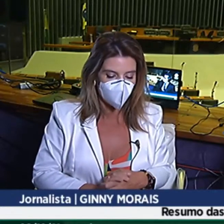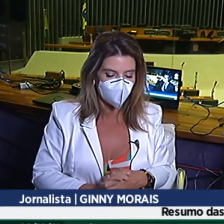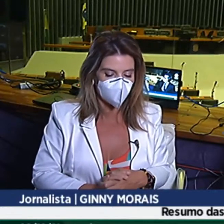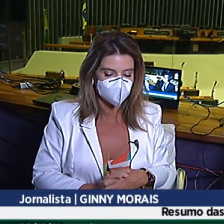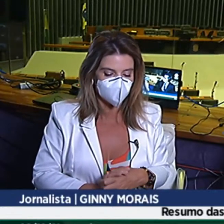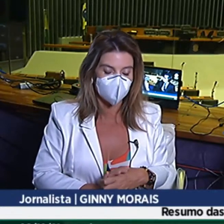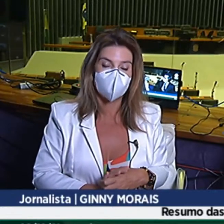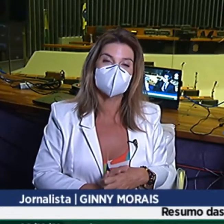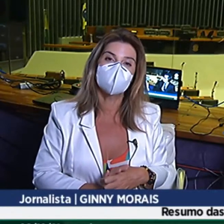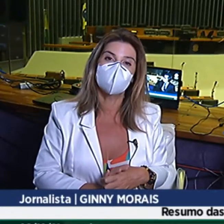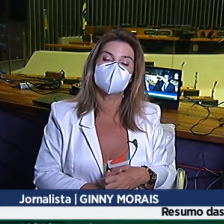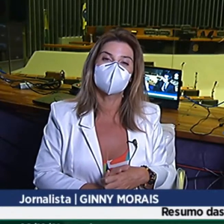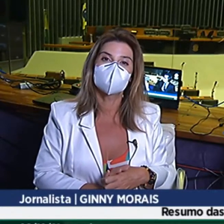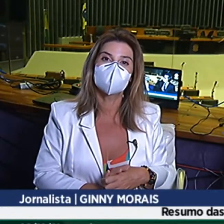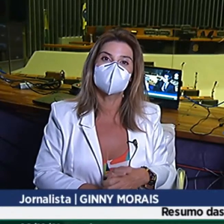EMENDA É CONSTITUIÇÃO QUE